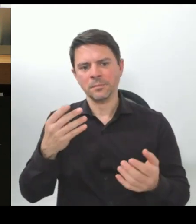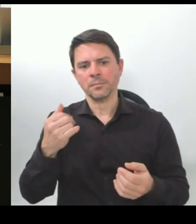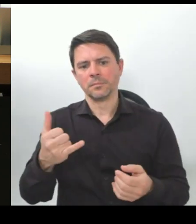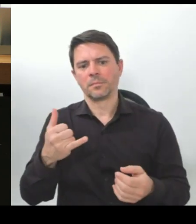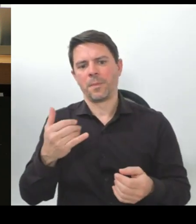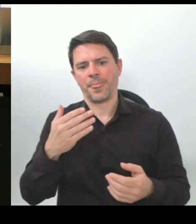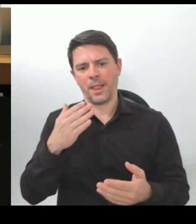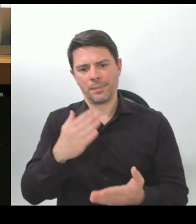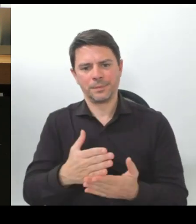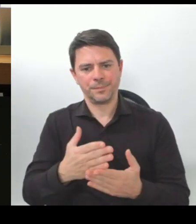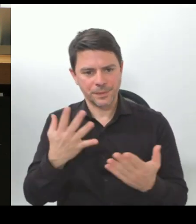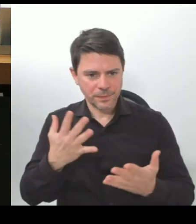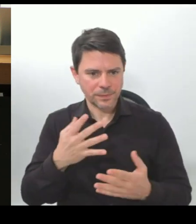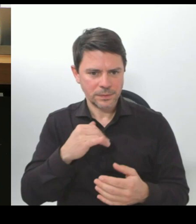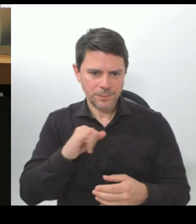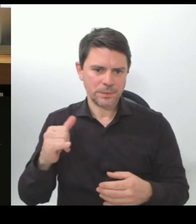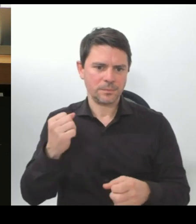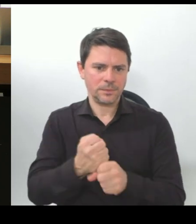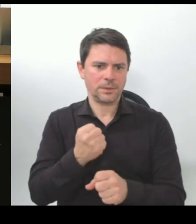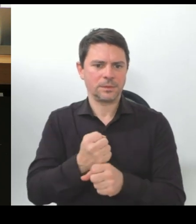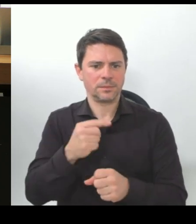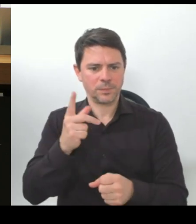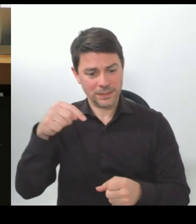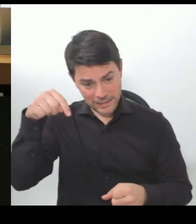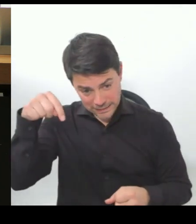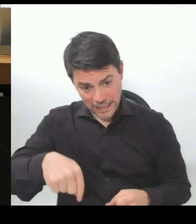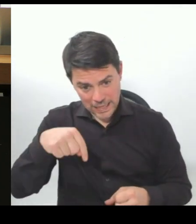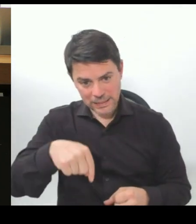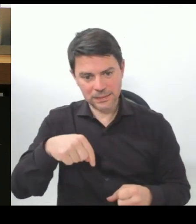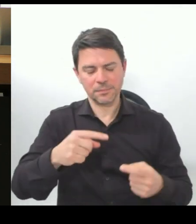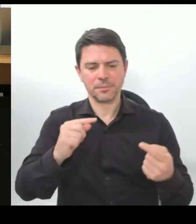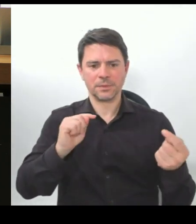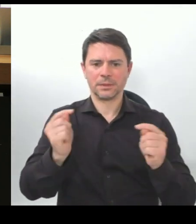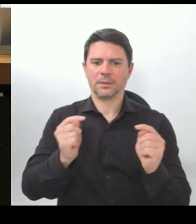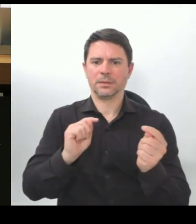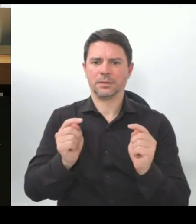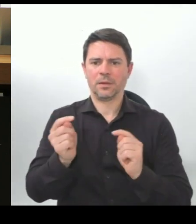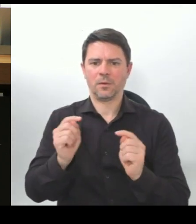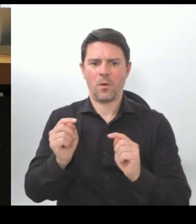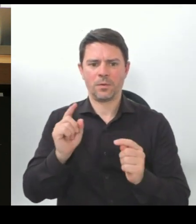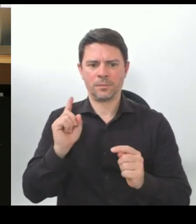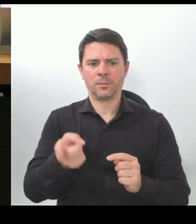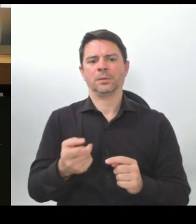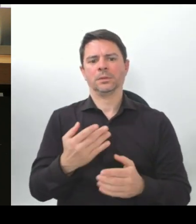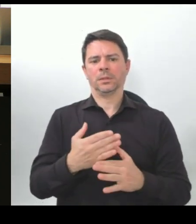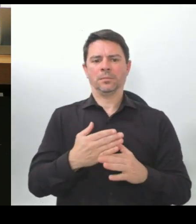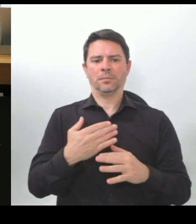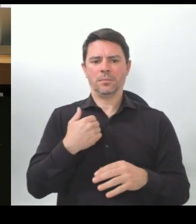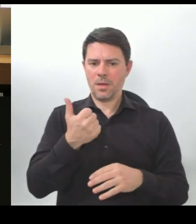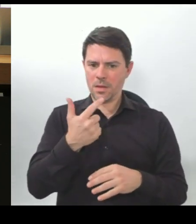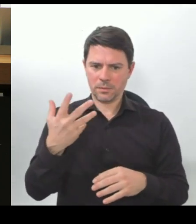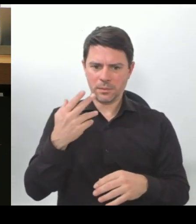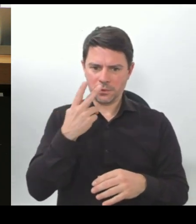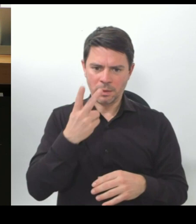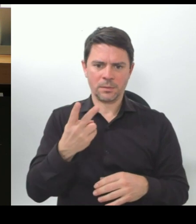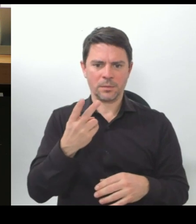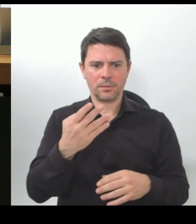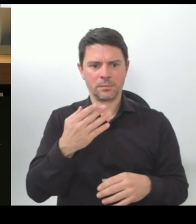Ich habe es eingangs gesagt, aber wir wollen doch eigentlich, dass unsere Verwaltung ein attraktiver Arbeitgeber wir. Ein Arbeitgeber, wo sich alle Mitarbeiterinnen und